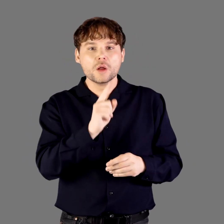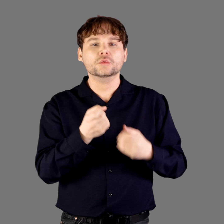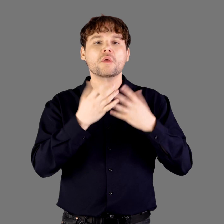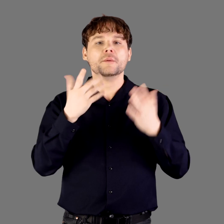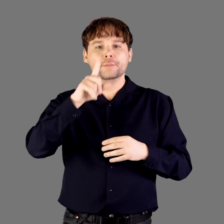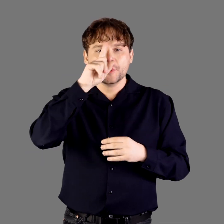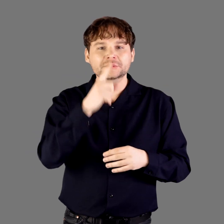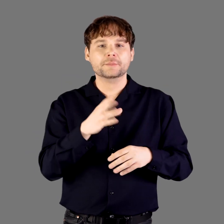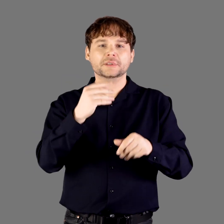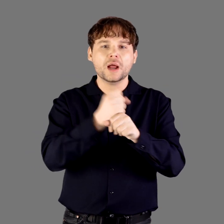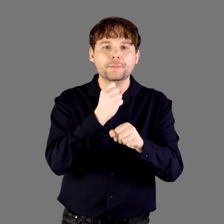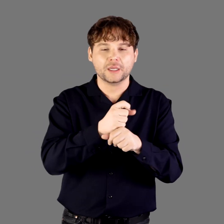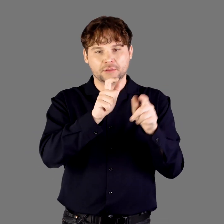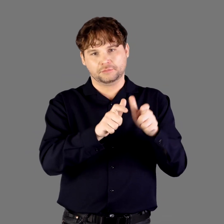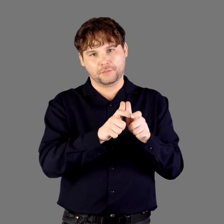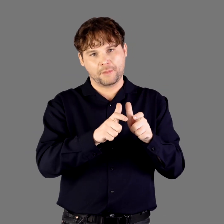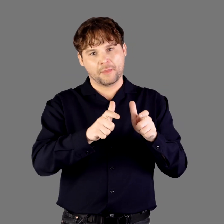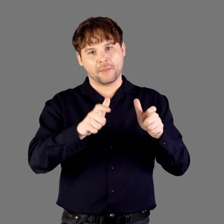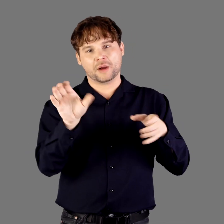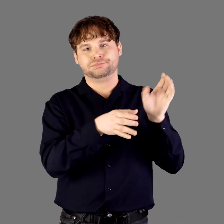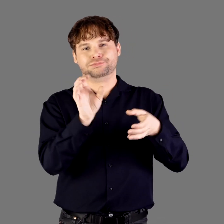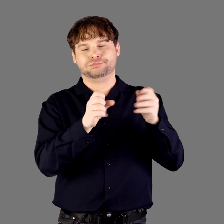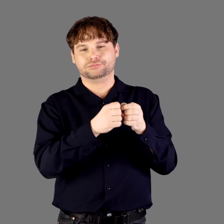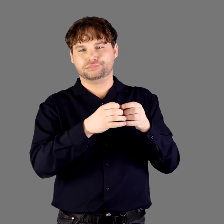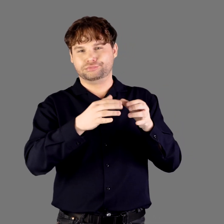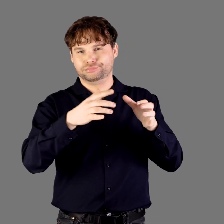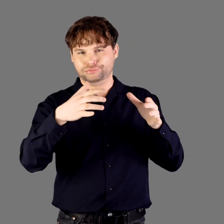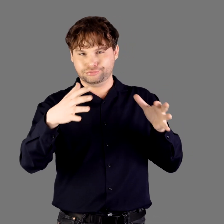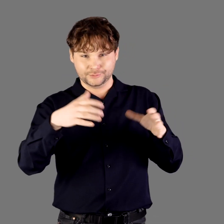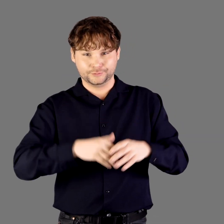Auch das Personal wurde erweitert